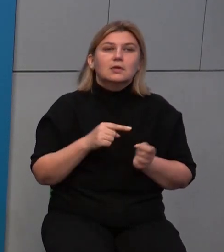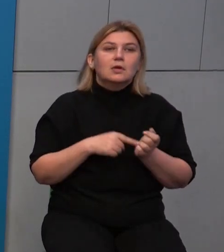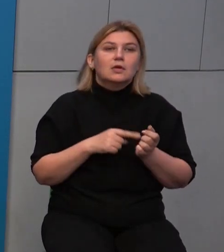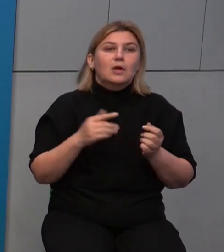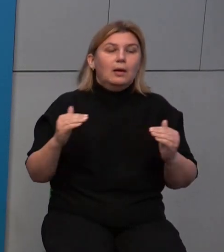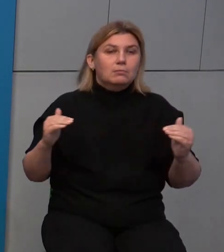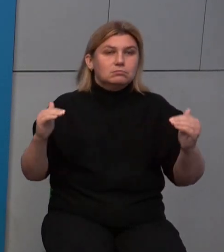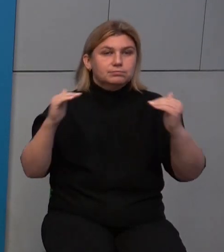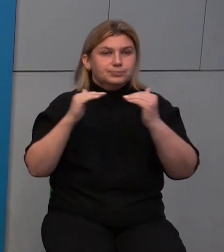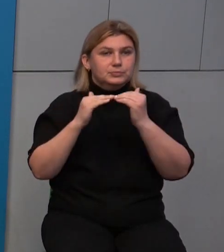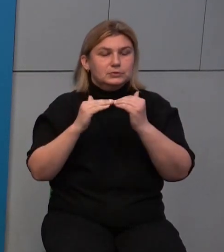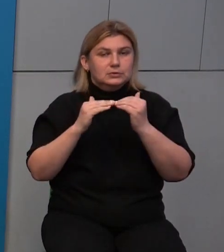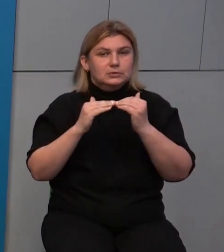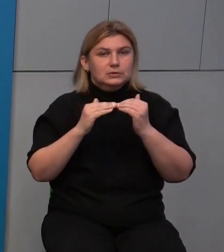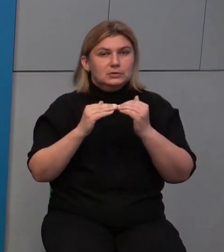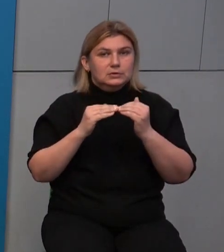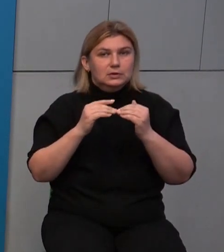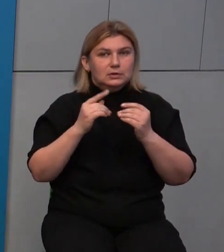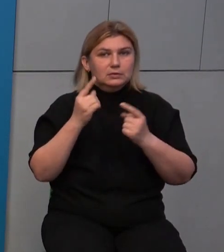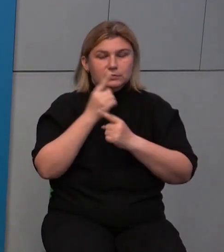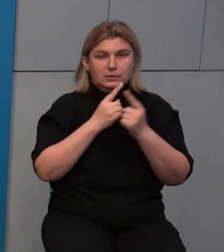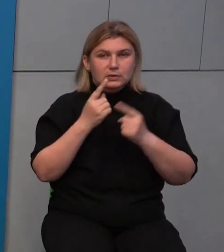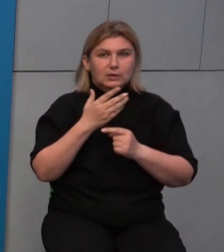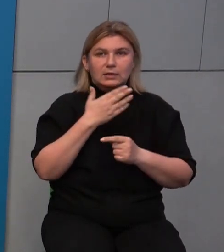do takich filozofów, z którymi według mnie on niewiele miał wspólnego.